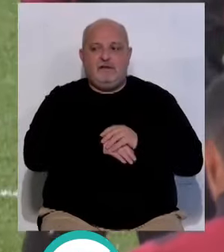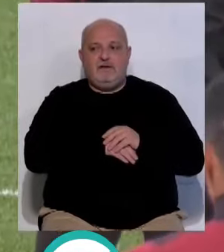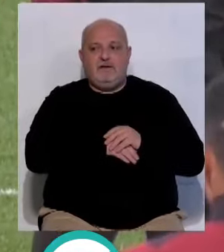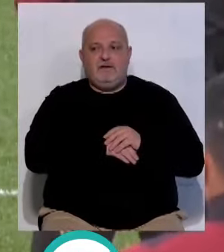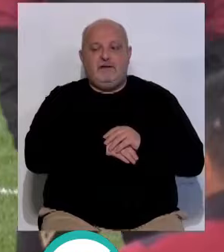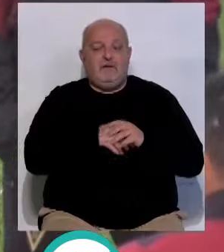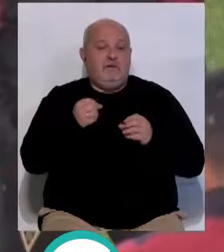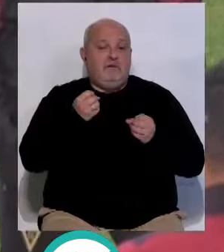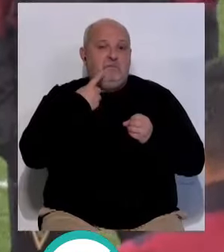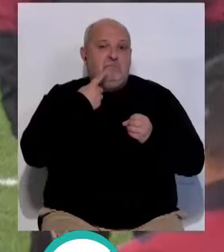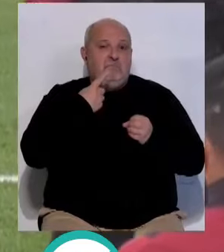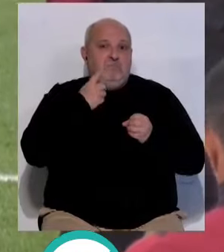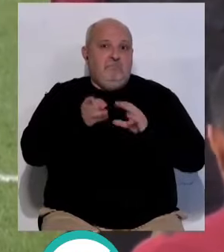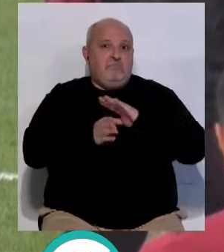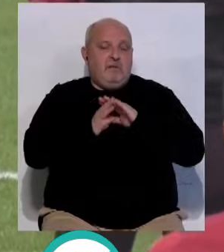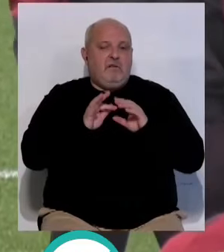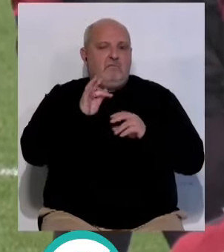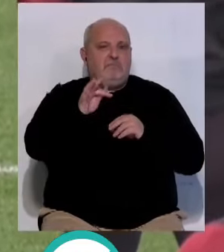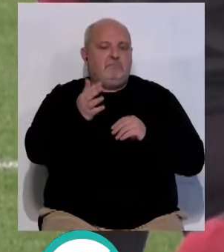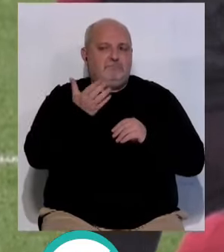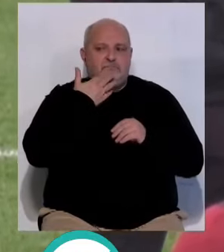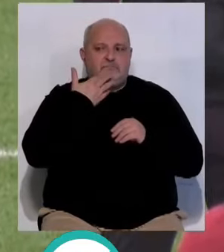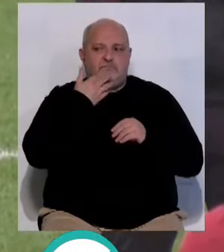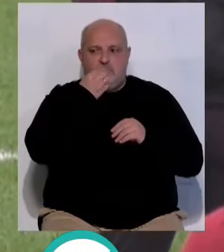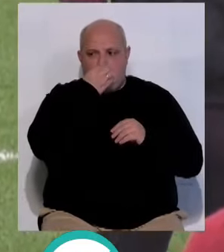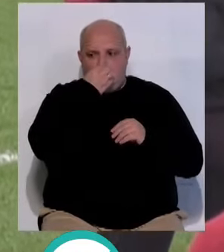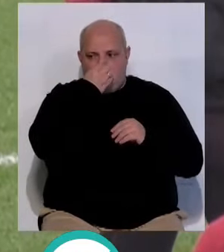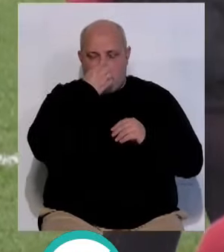es un dec no lo de siguiente o hay que tomarse al pie de la letra no s habrá que ver también habrá